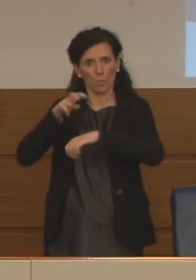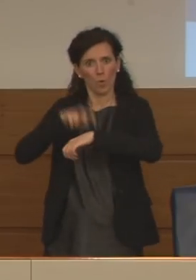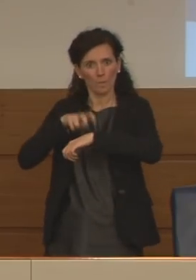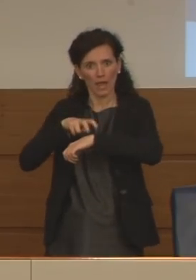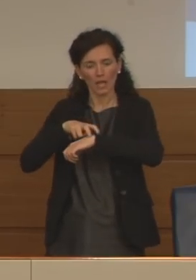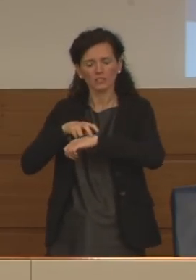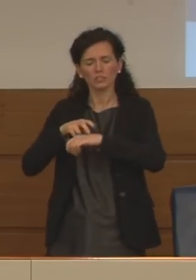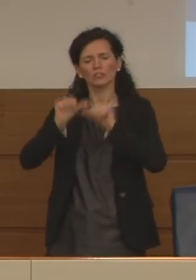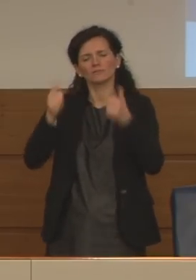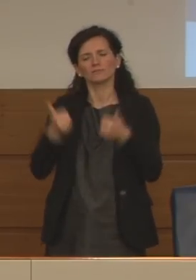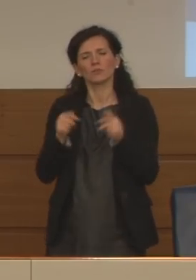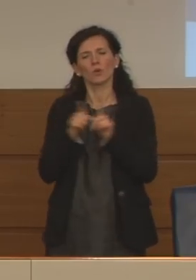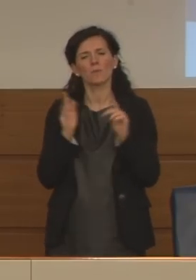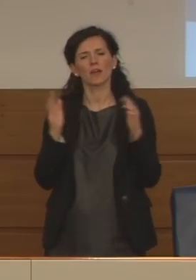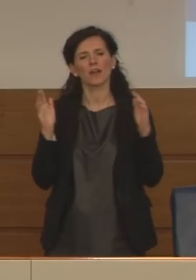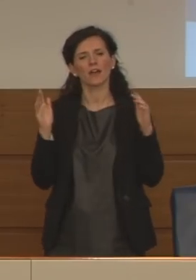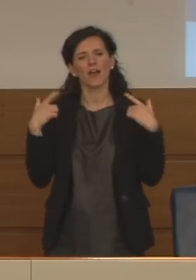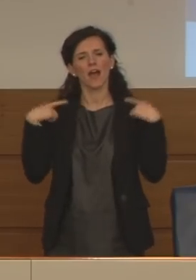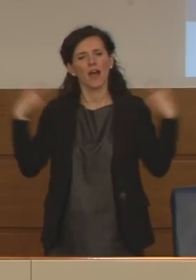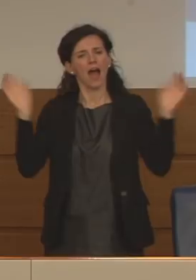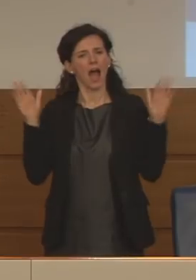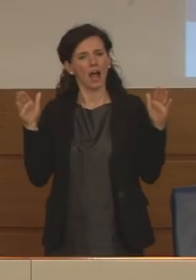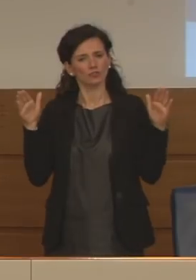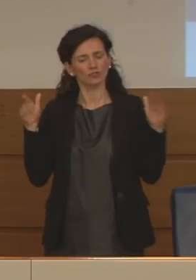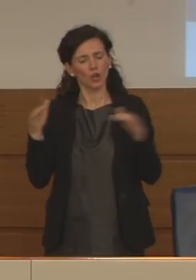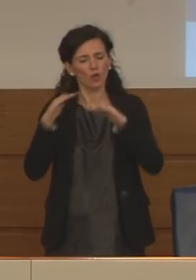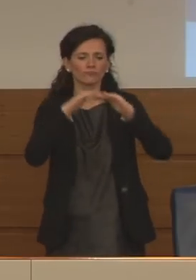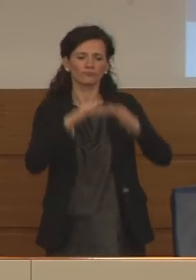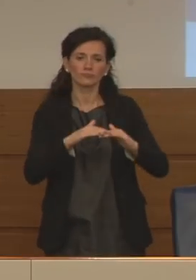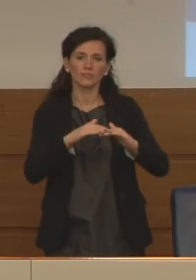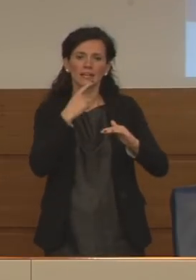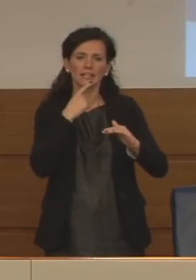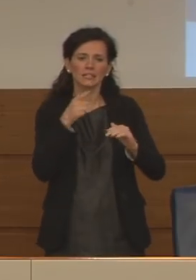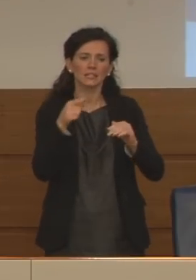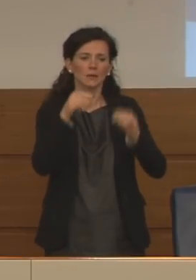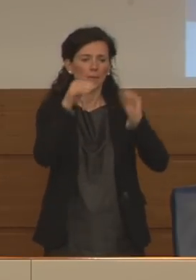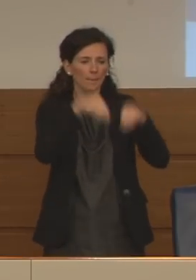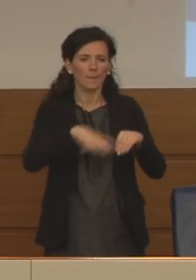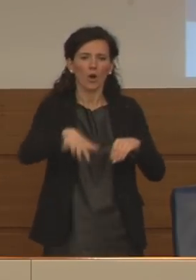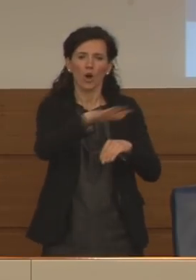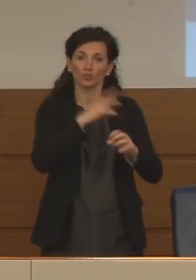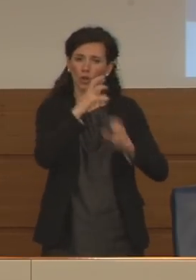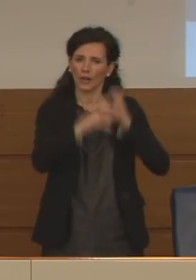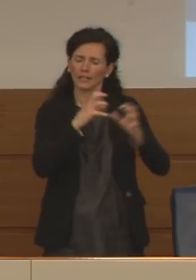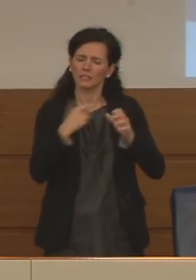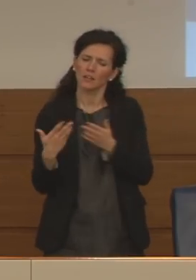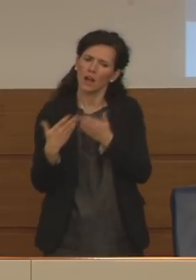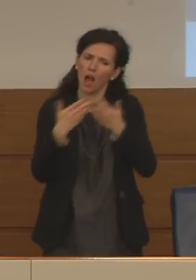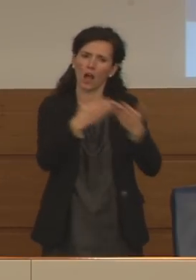custodi che si occuperanno di quelle realtà che sono davvero in crisi e che